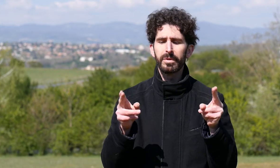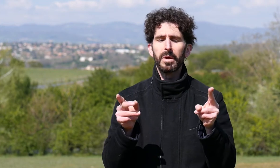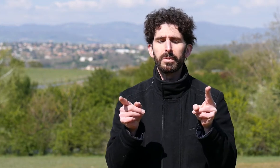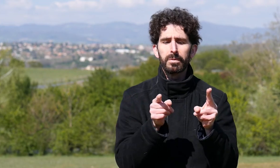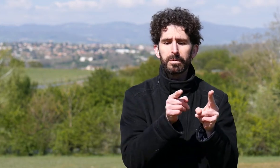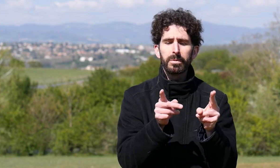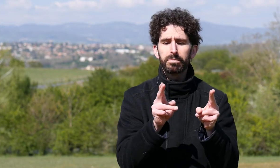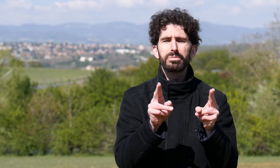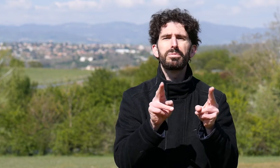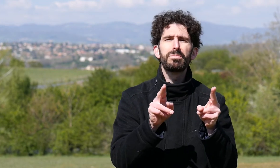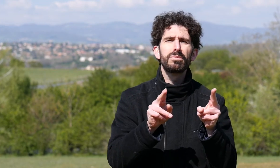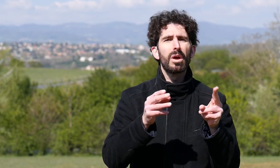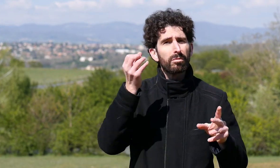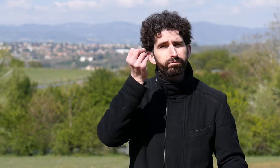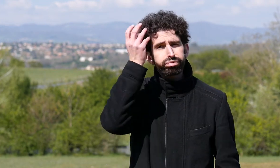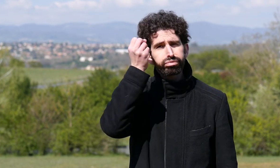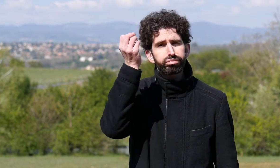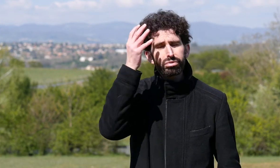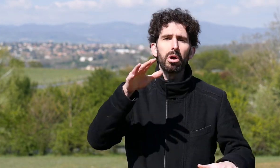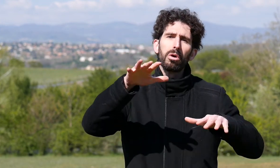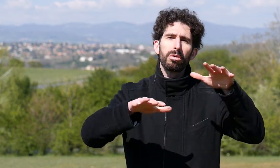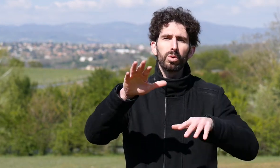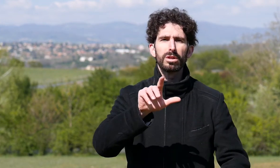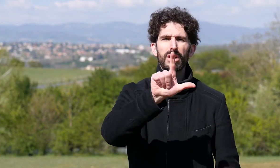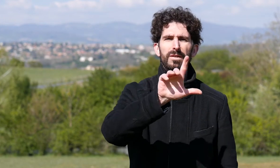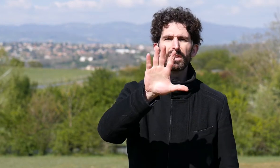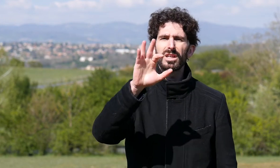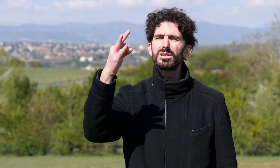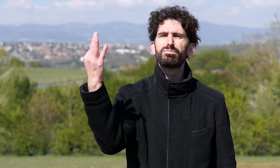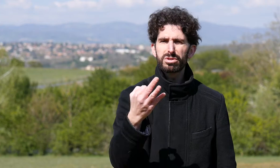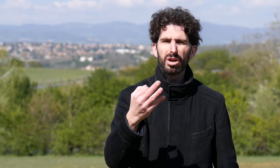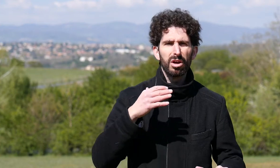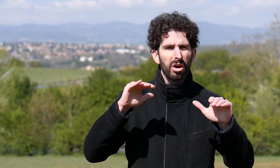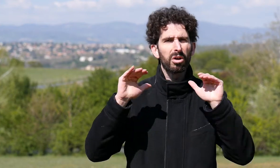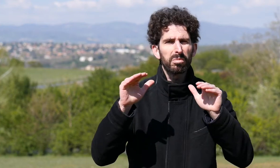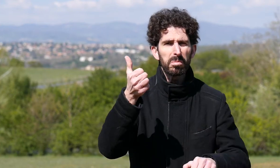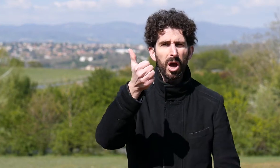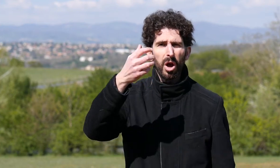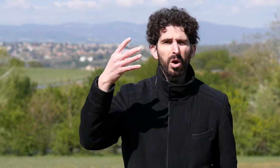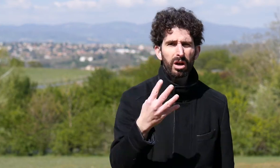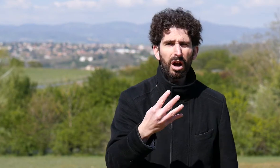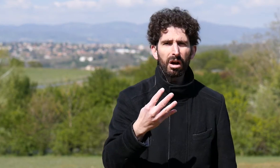la parole intérieure est présente en moyenne 25%, soit un quart quand même.